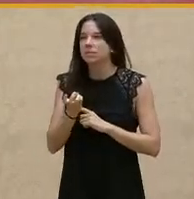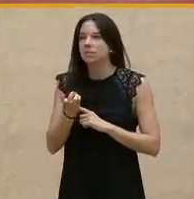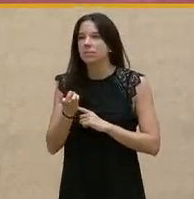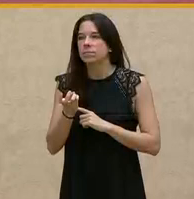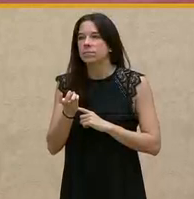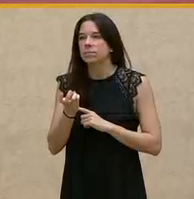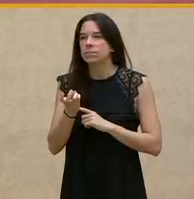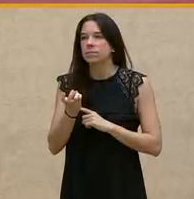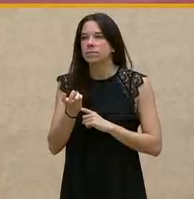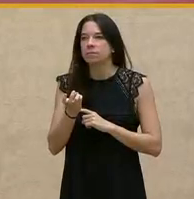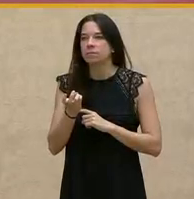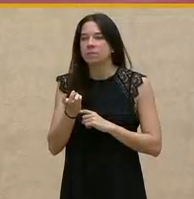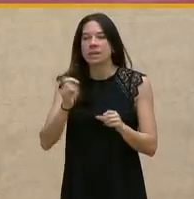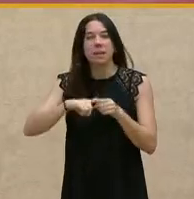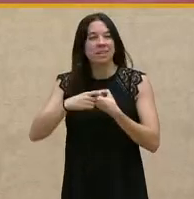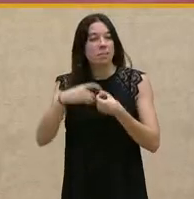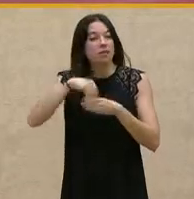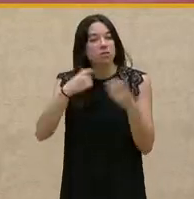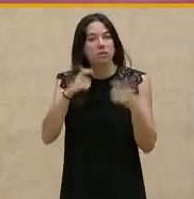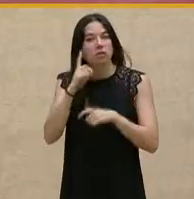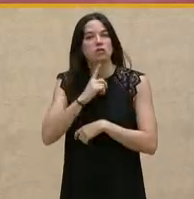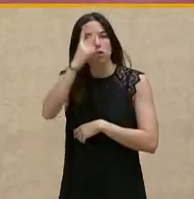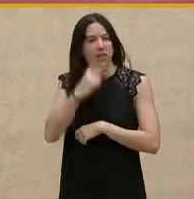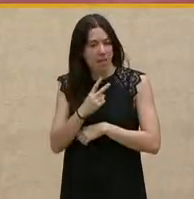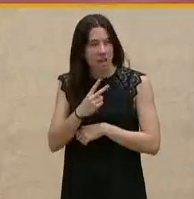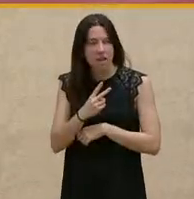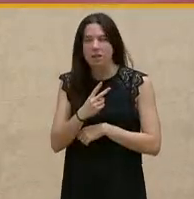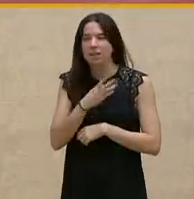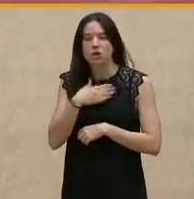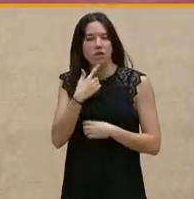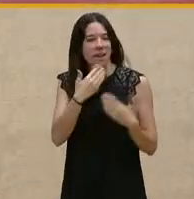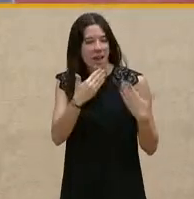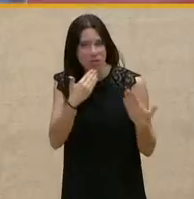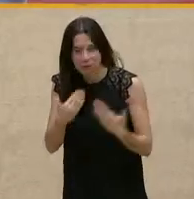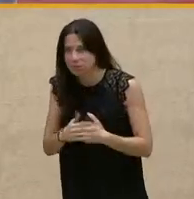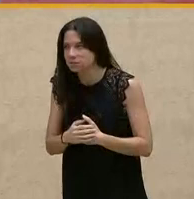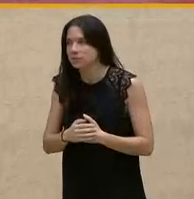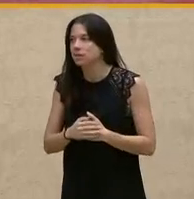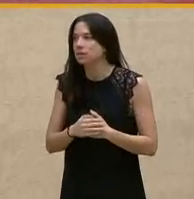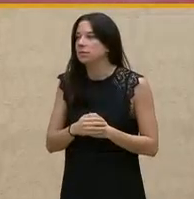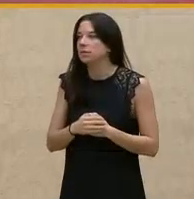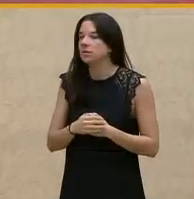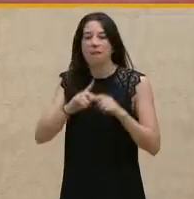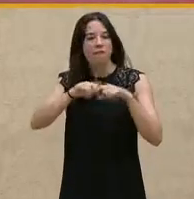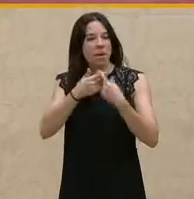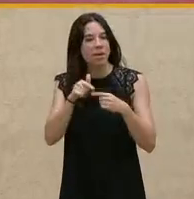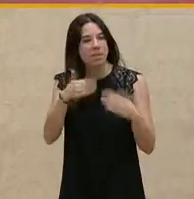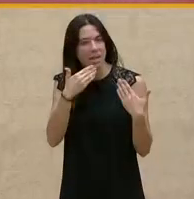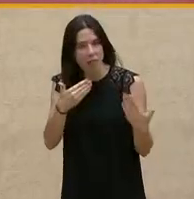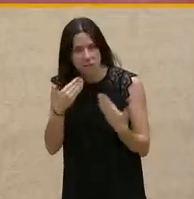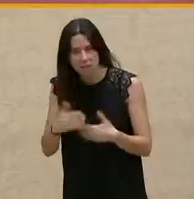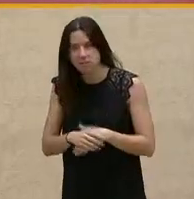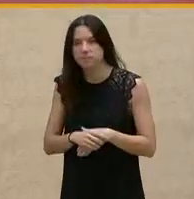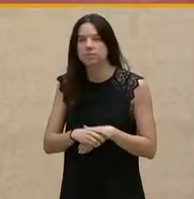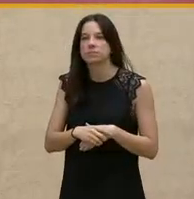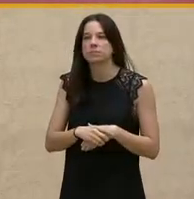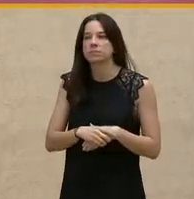torno al sector de la sordoceguera, agradecer a las familias, agradecer a los propios afectados,